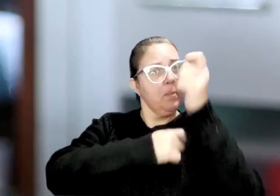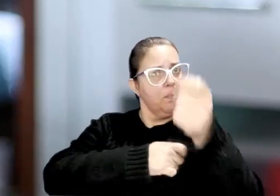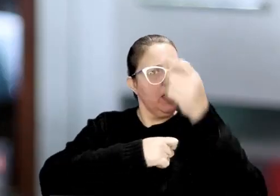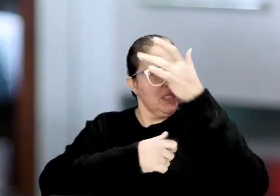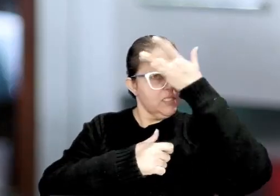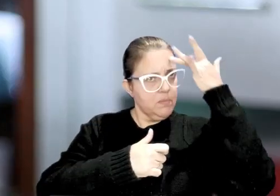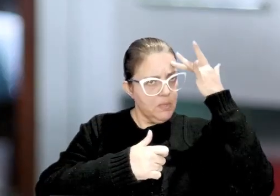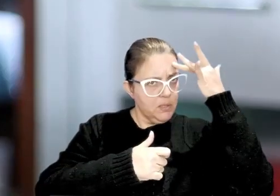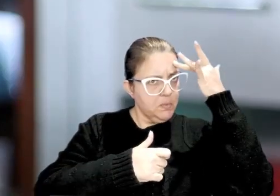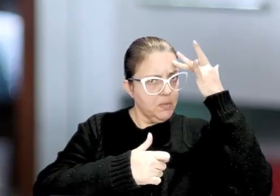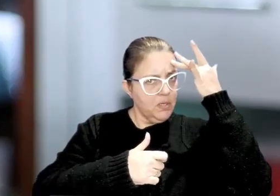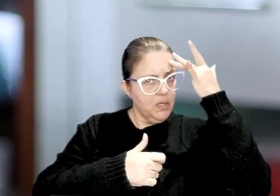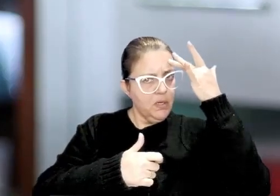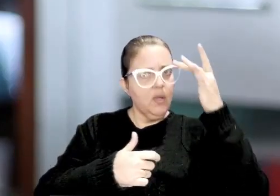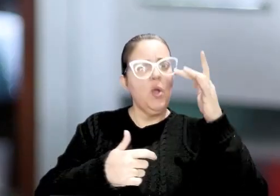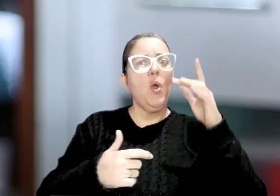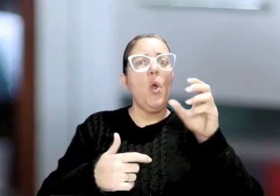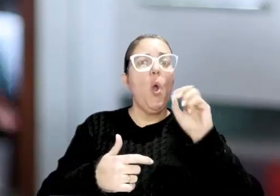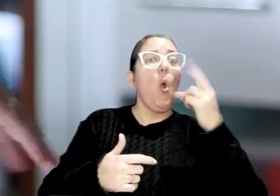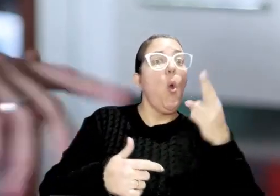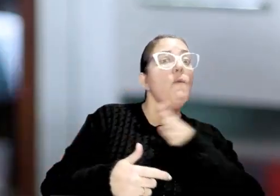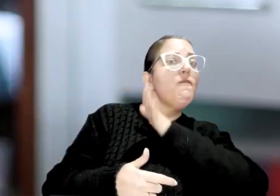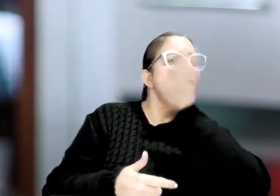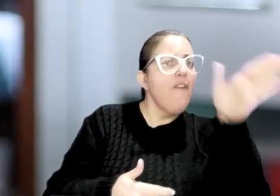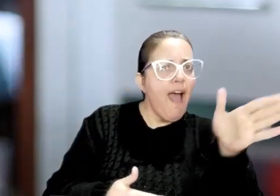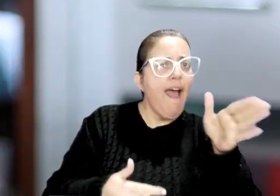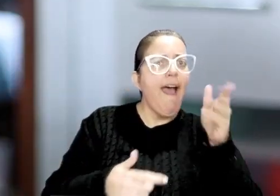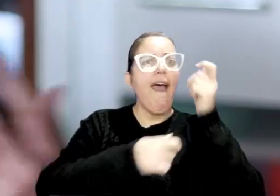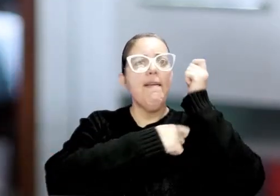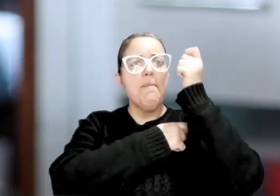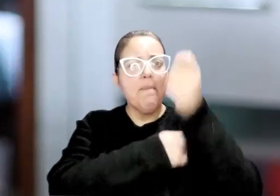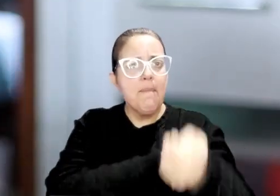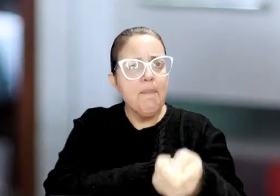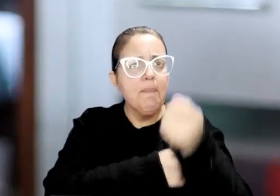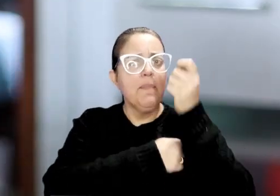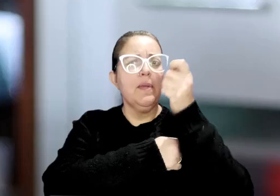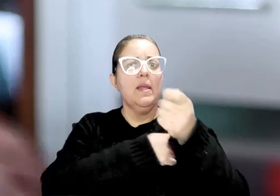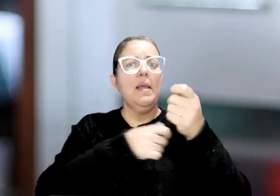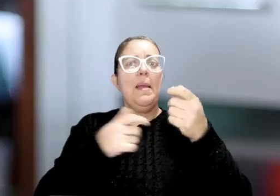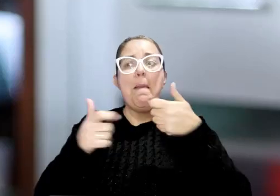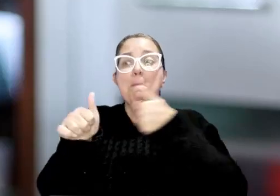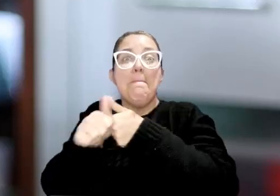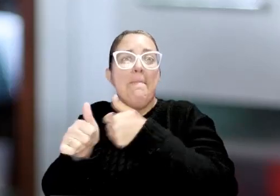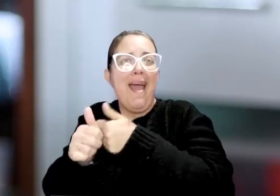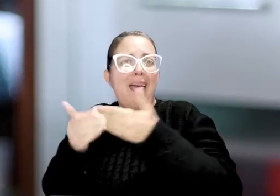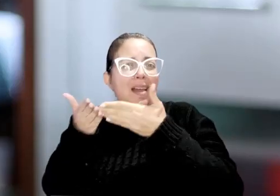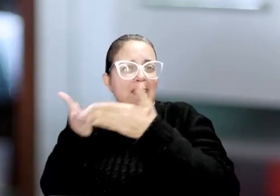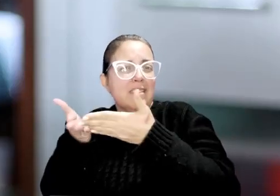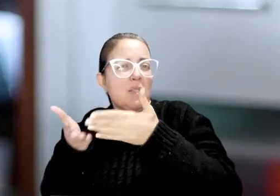e tipo assim próximo da plataforma ali raio né de 500 m né então ali acaba jogando muito eh muitas